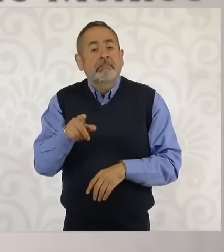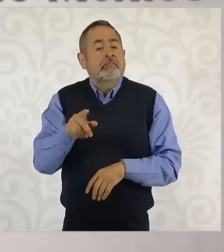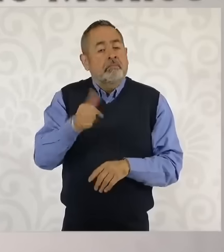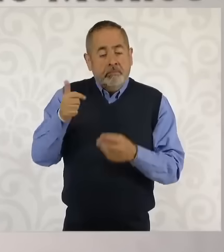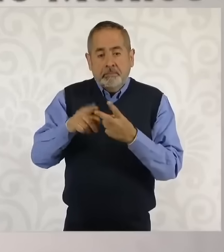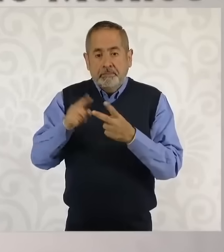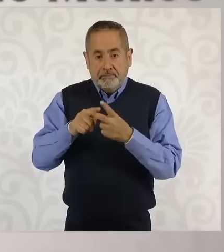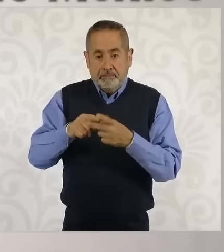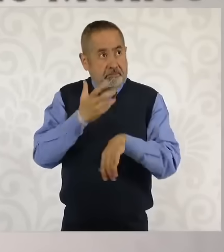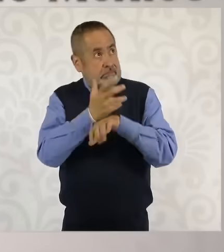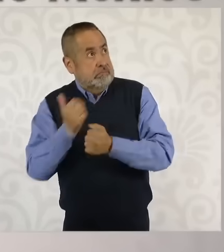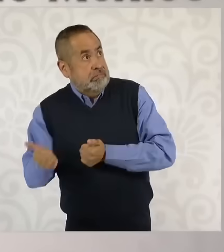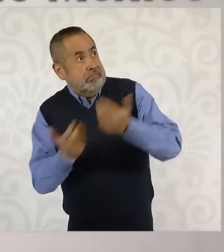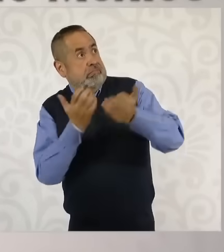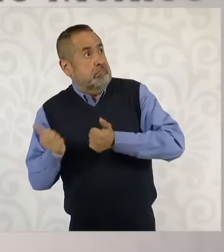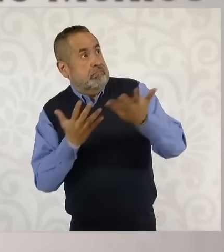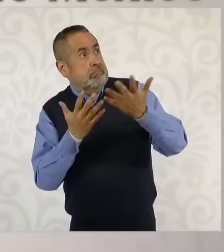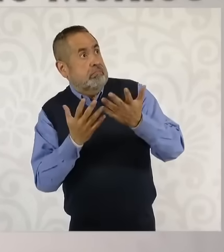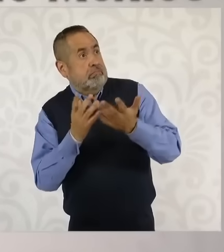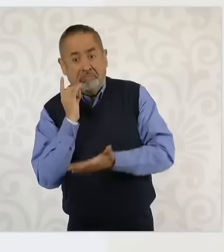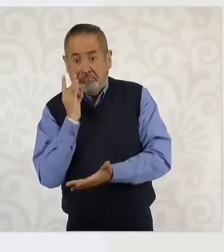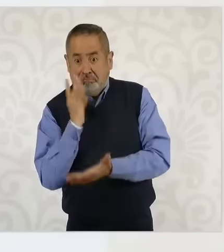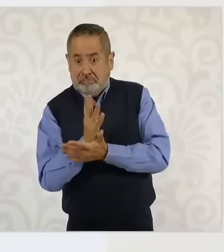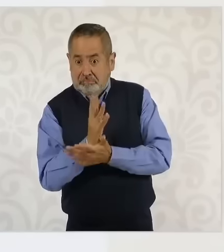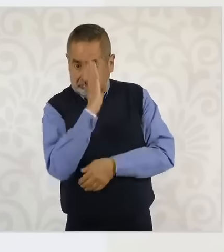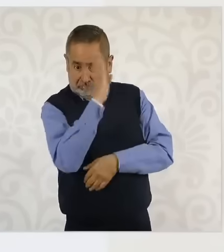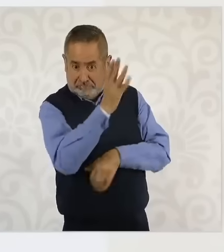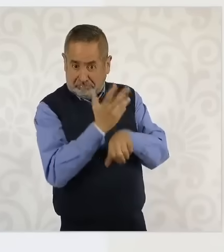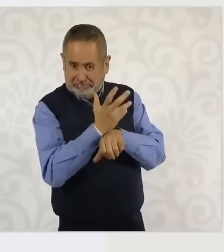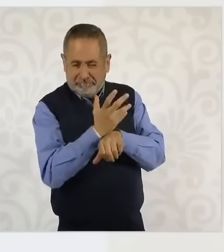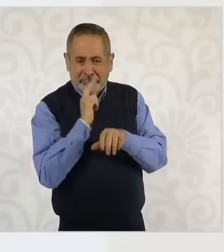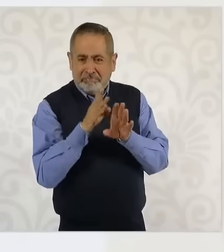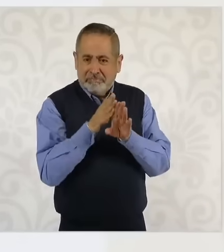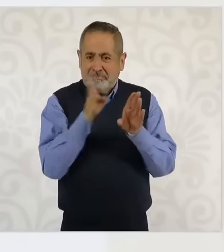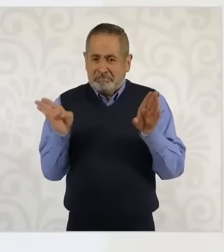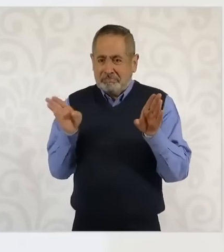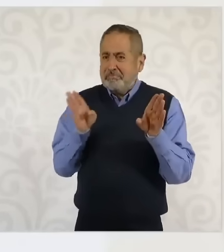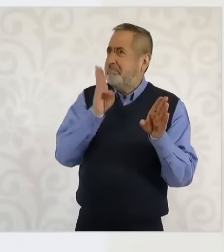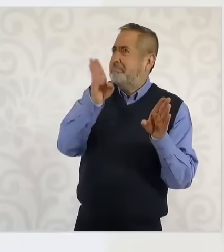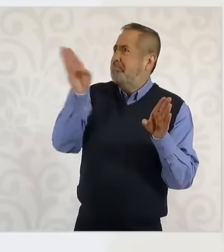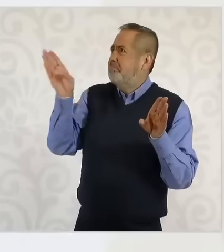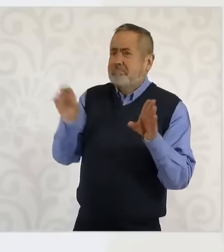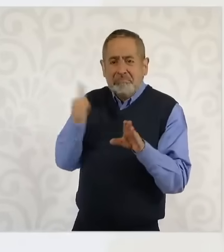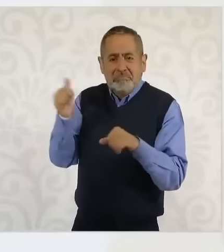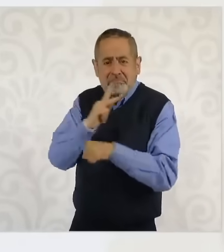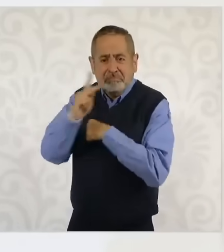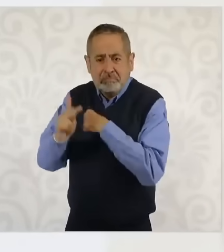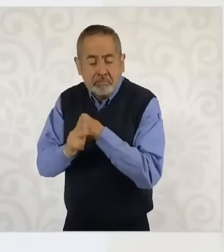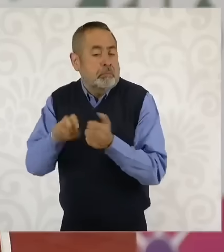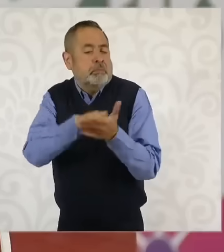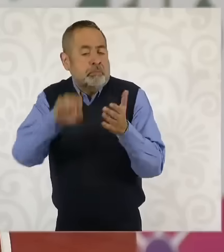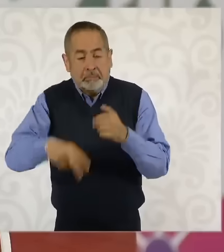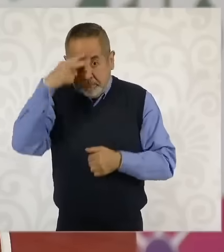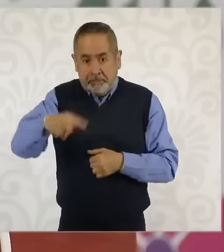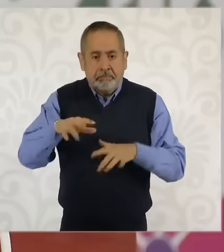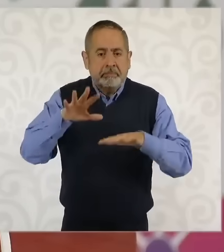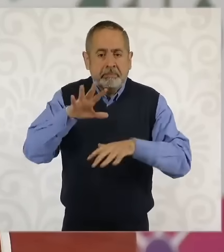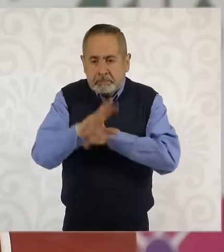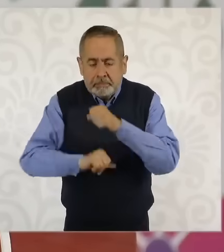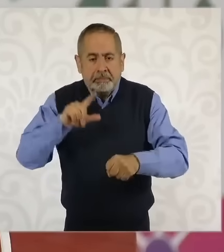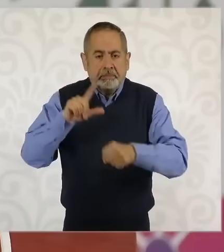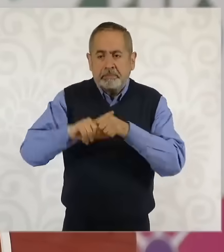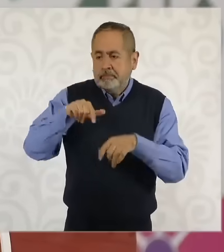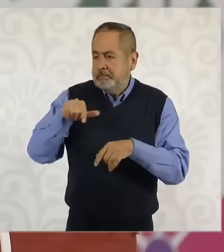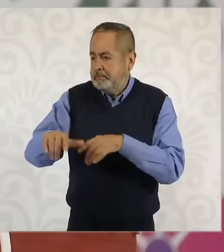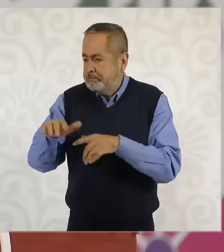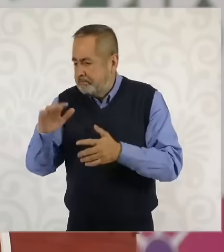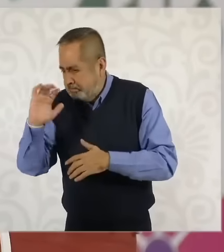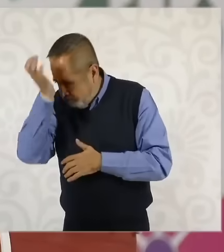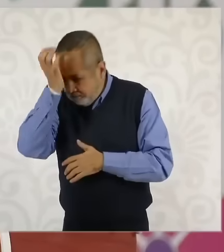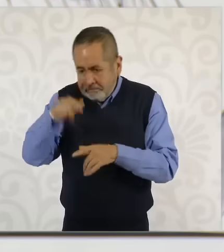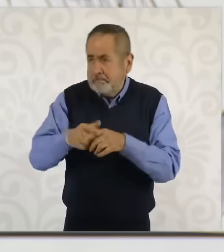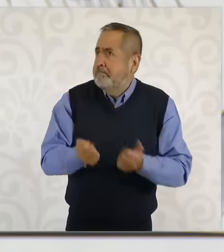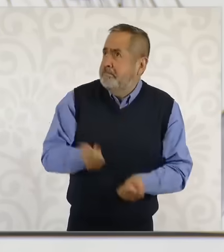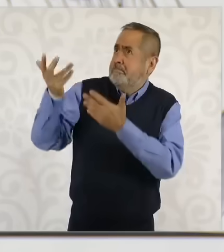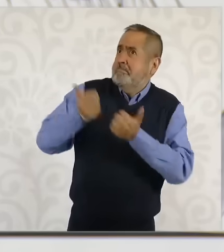en México se exportan eh animales, novillos, eh ganado y se importa carne.